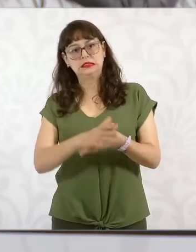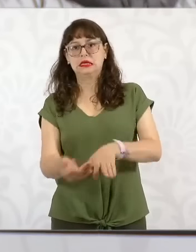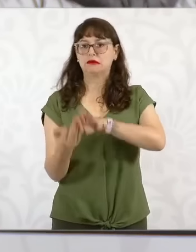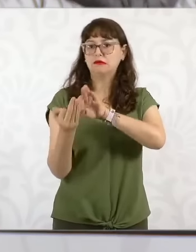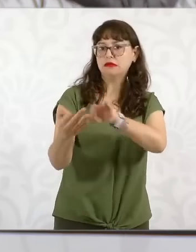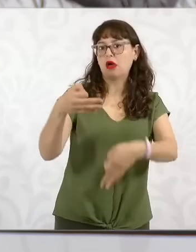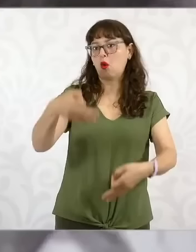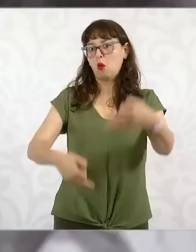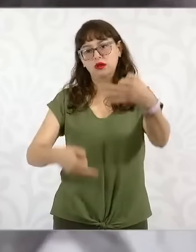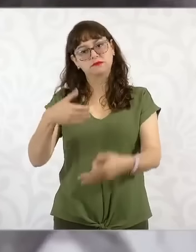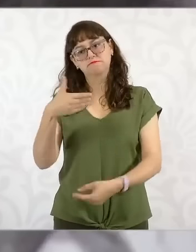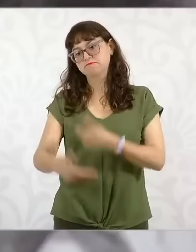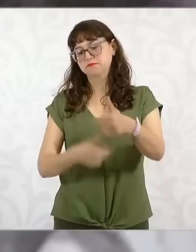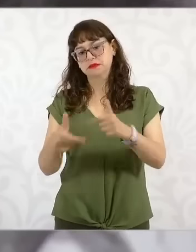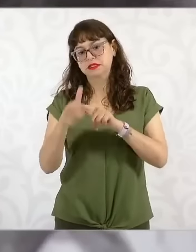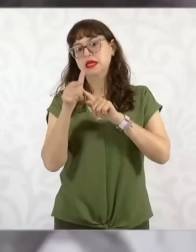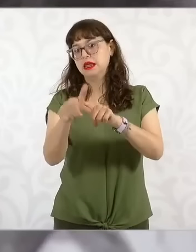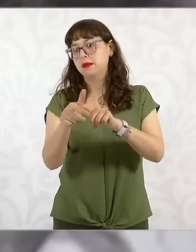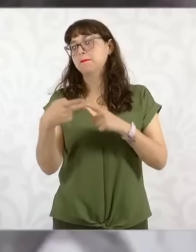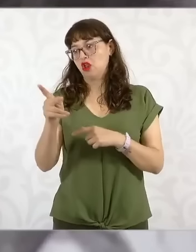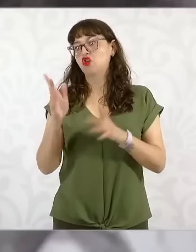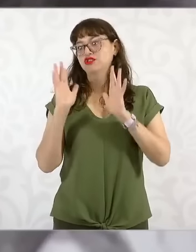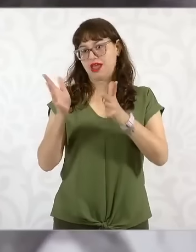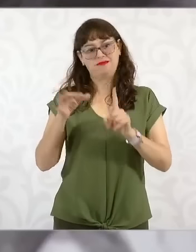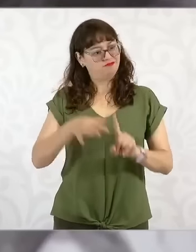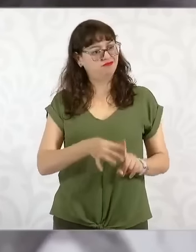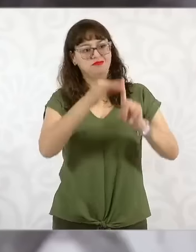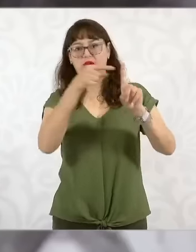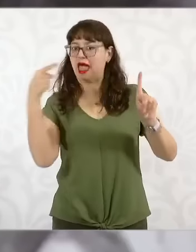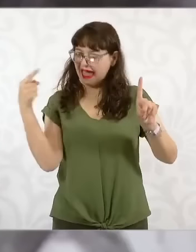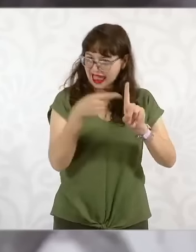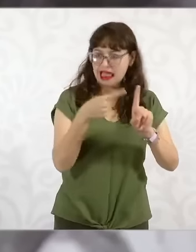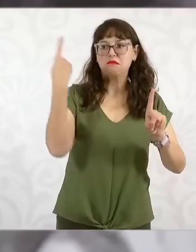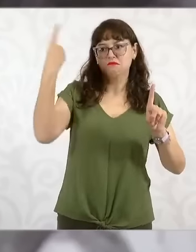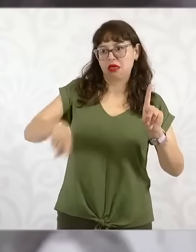pero pues es el objetivo principal, digamos, era el objetivo principal que teníamos que que